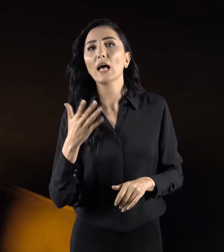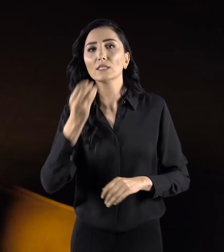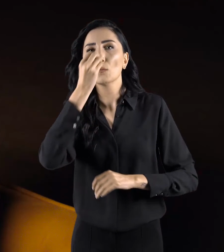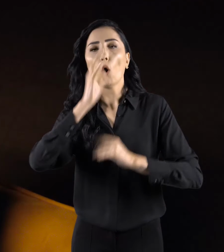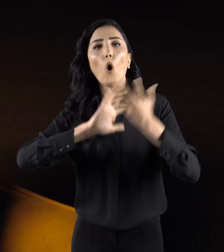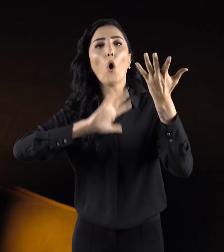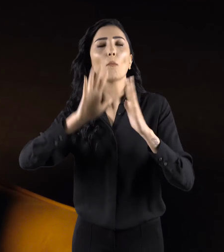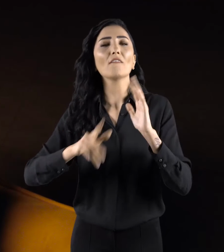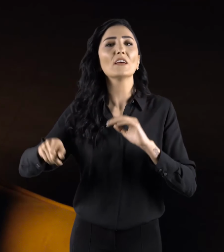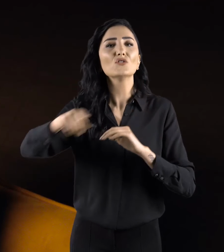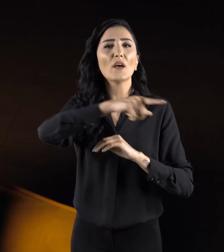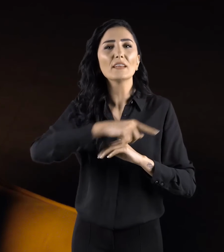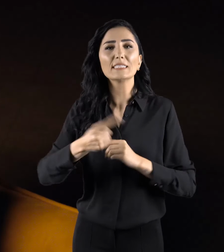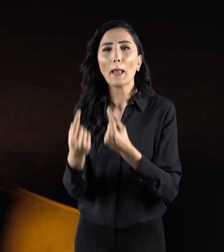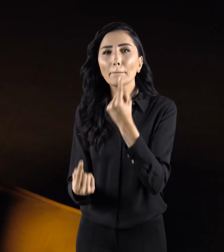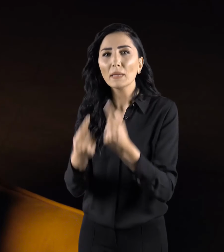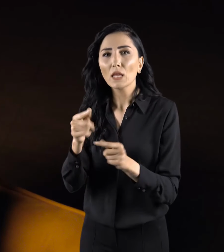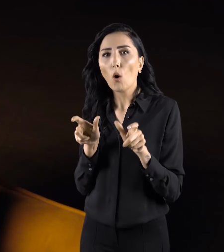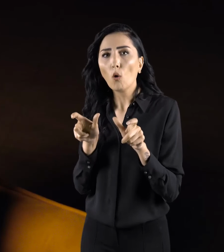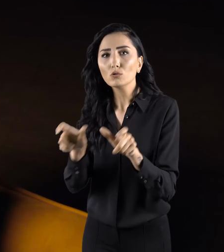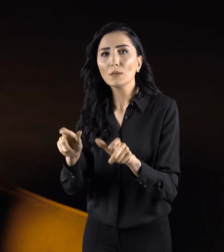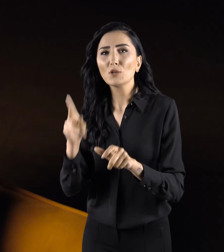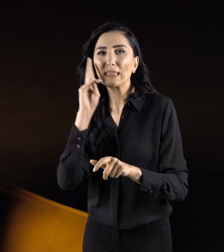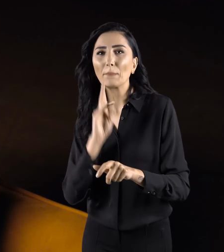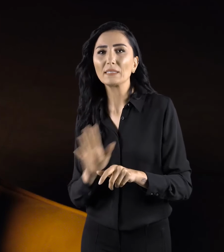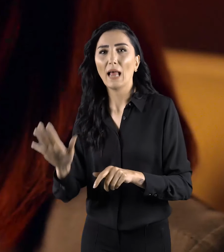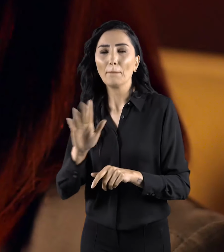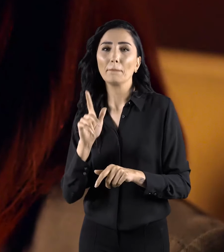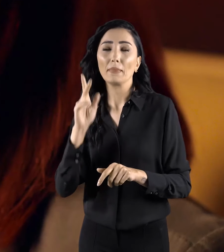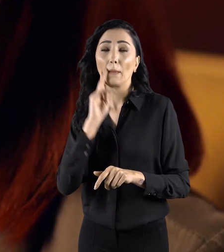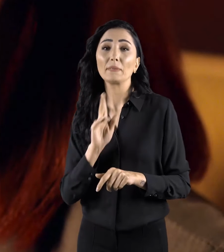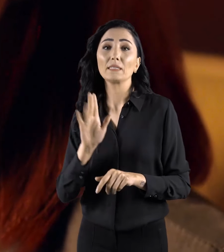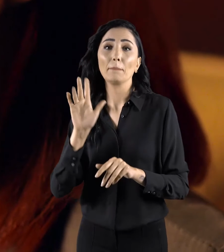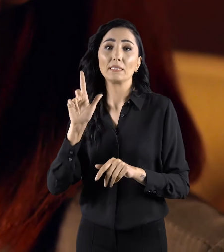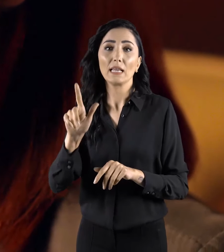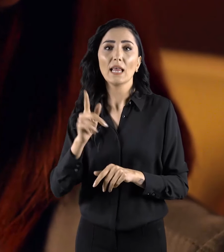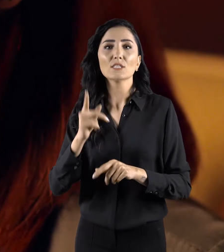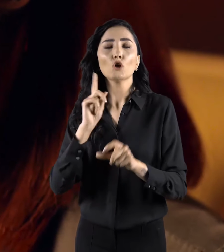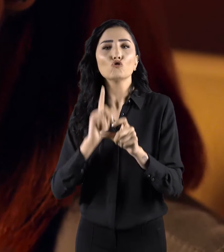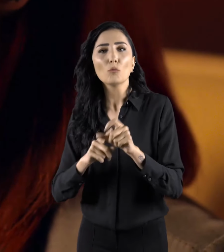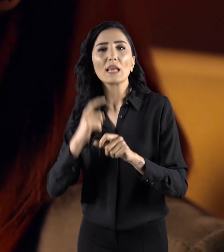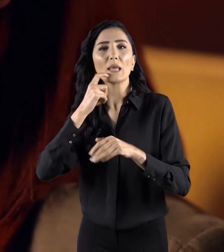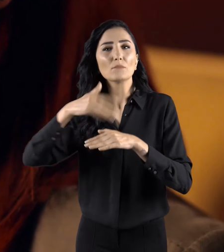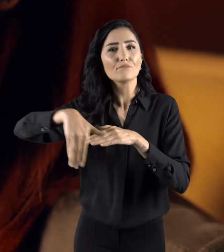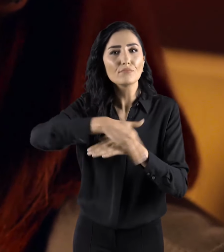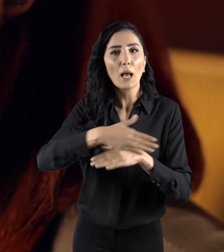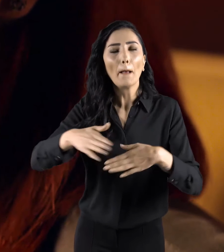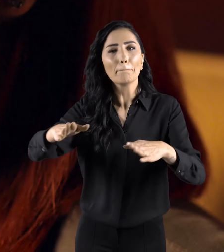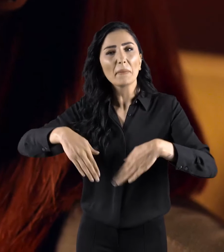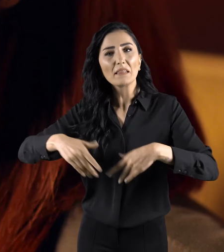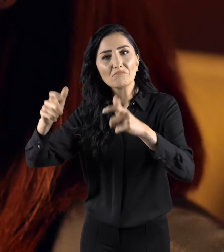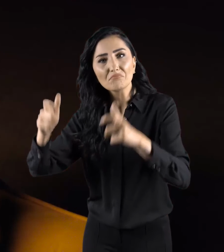Orman ve çevresindeki bitkilerin kontrollü bir şekilde yıkılması gerekir. Çöplükler, demiryolu kenarları piknik alanları turistik